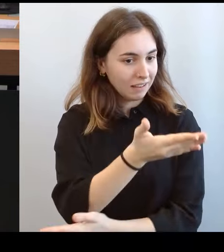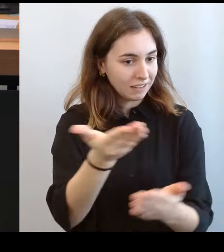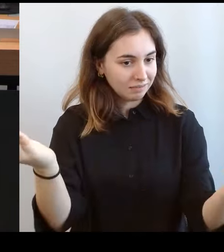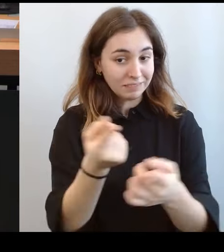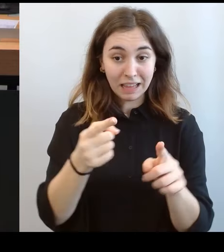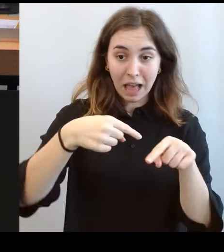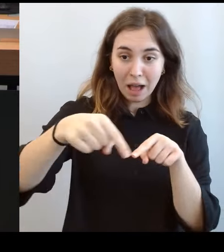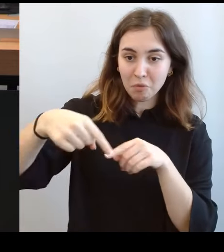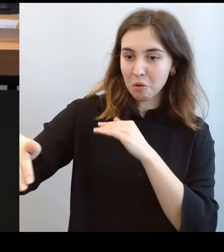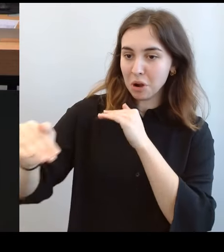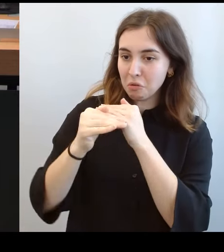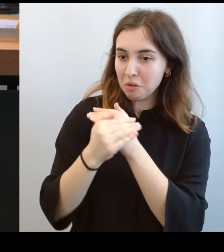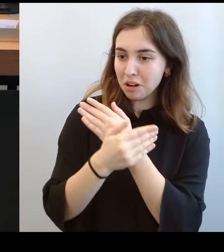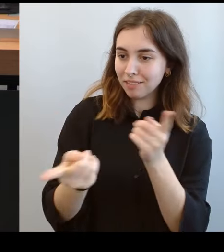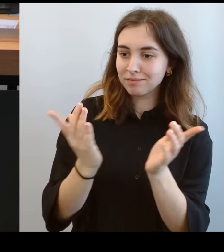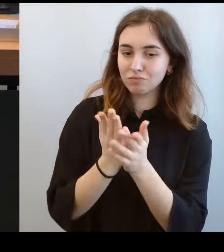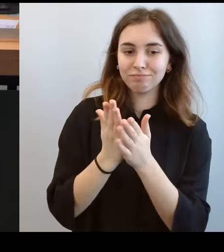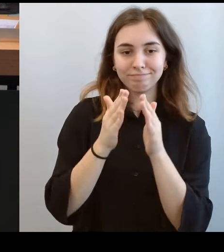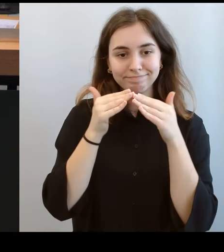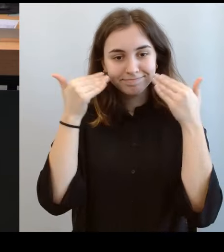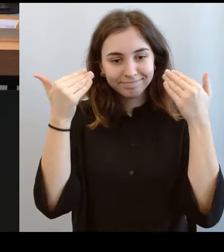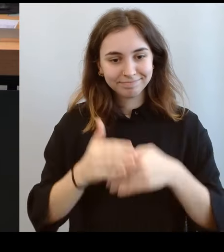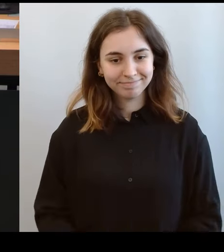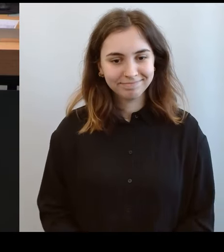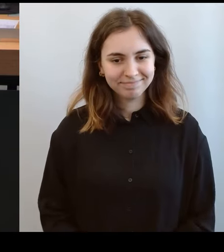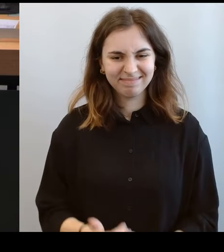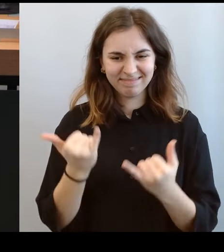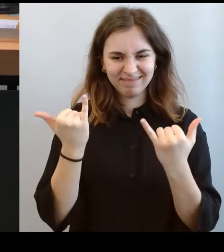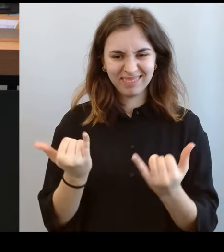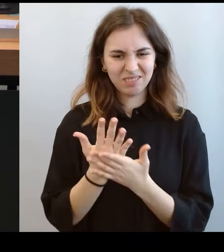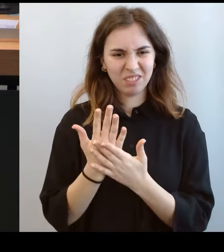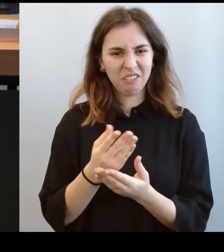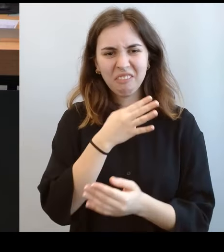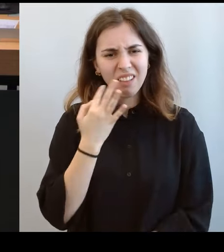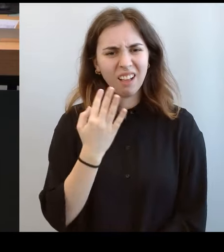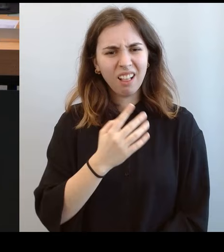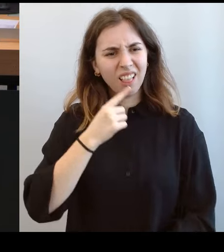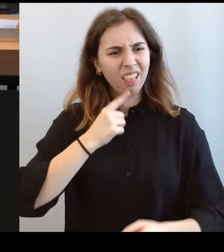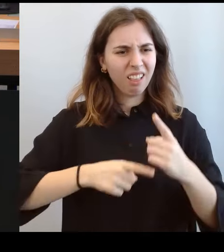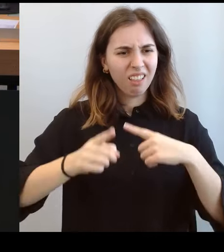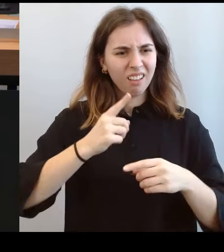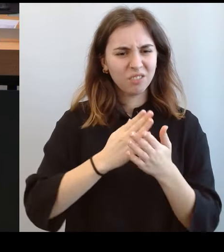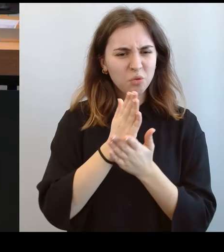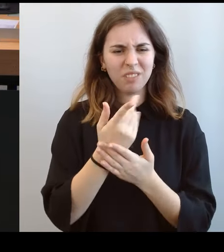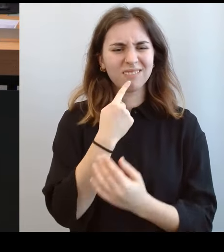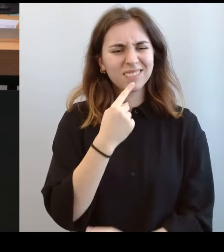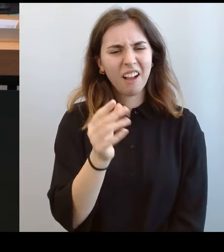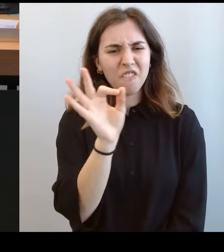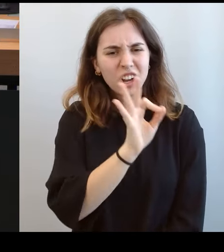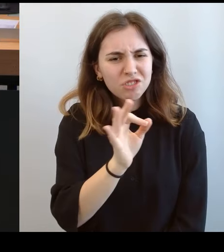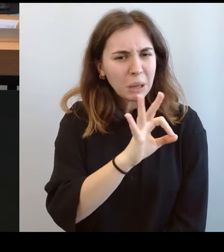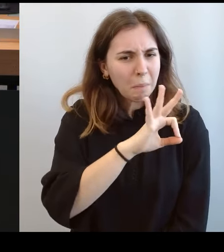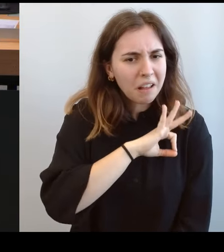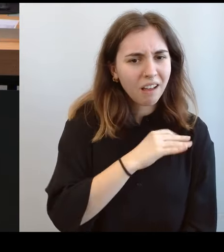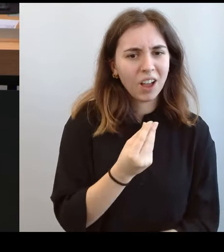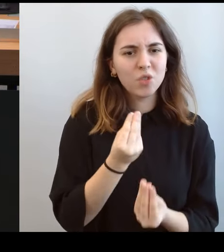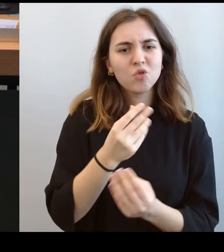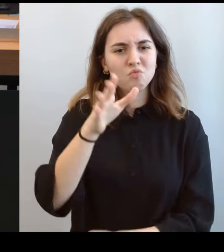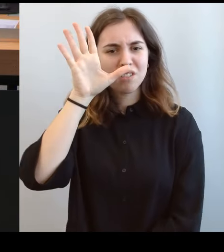Was waren das jetzt schon wieder für Verbalentgleisungen - faschistische Partei und Nazisprüche und was wir uns hier alles anhören mussten.